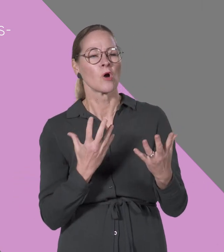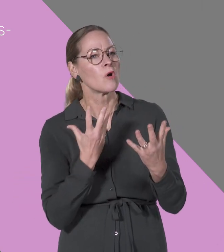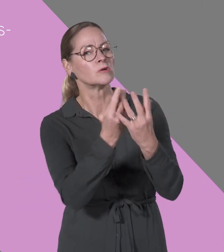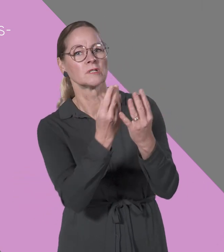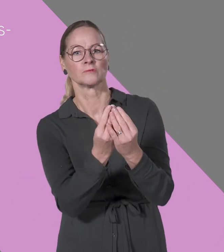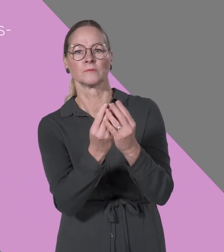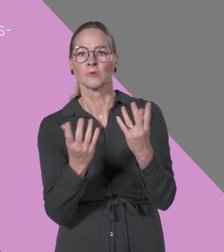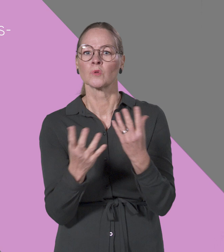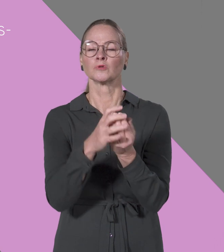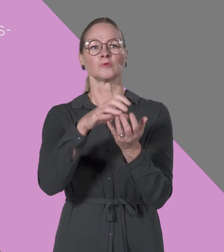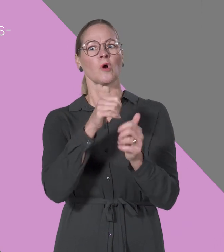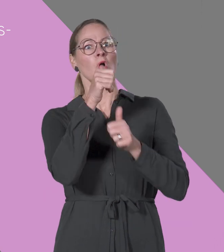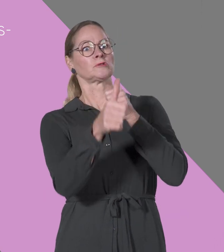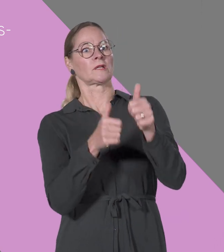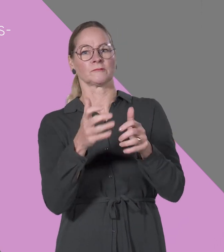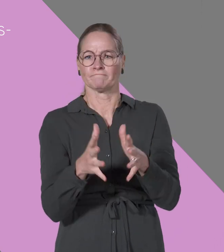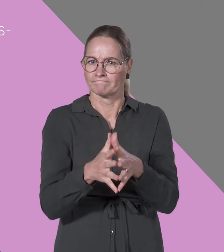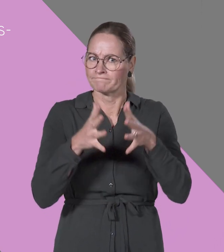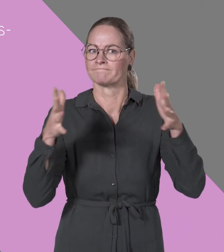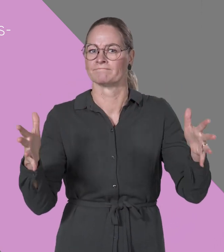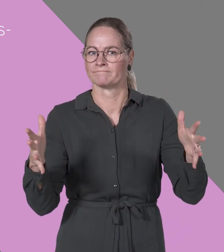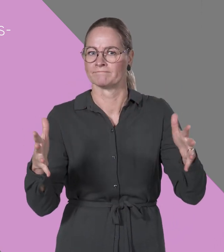osallisuuden ja yhteiskuntaan osallistumisen lisääminen.